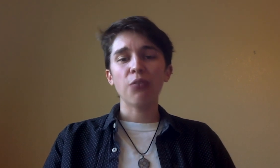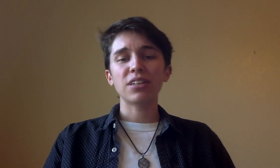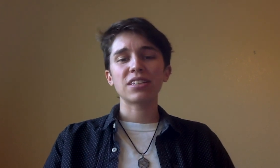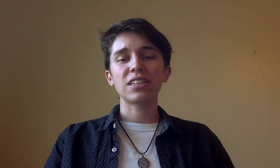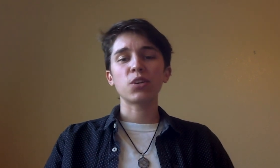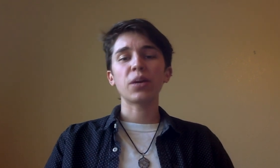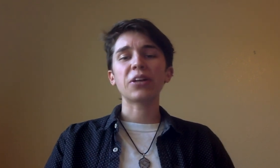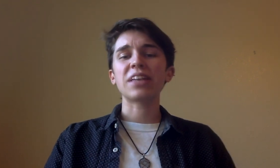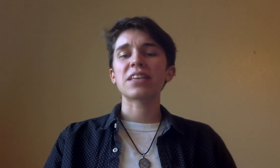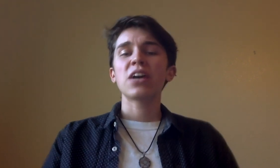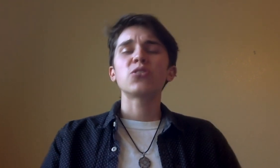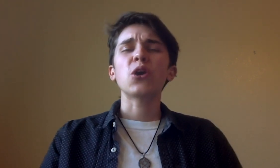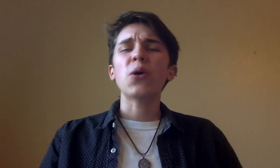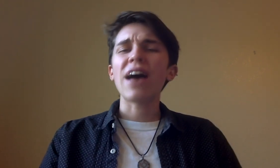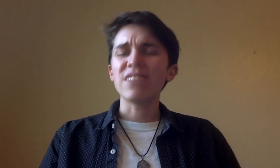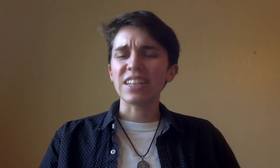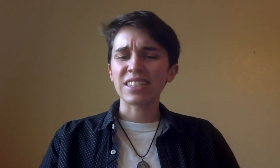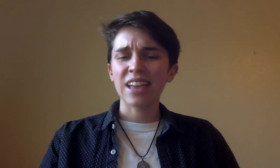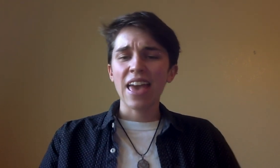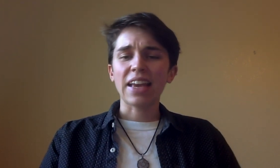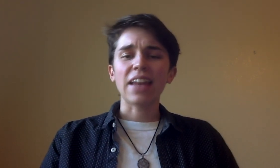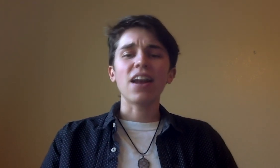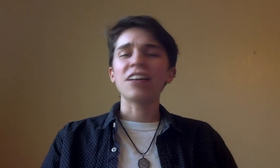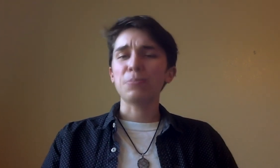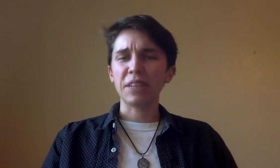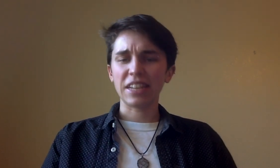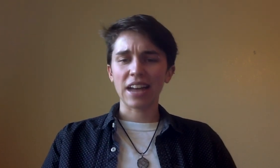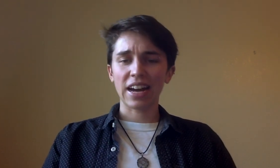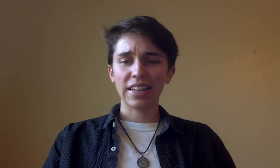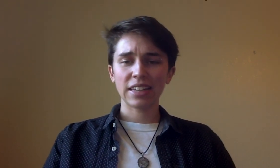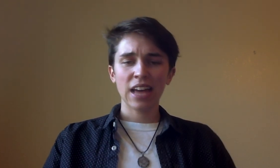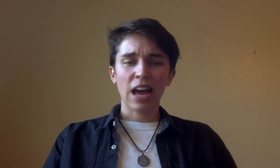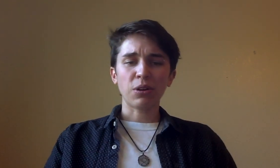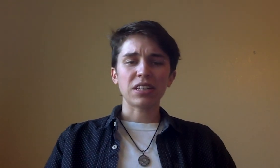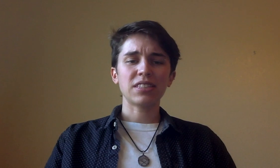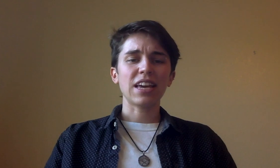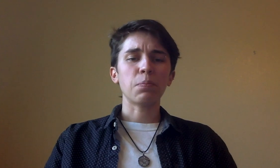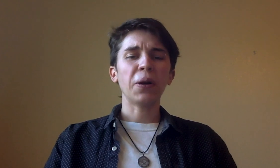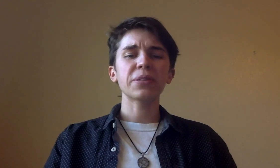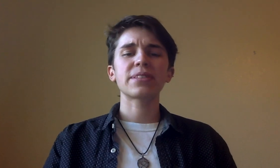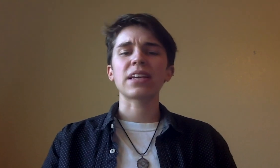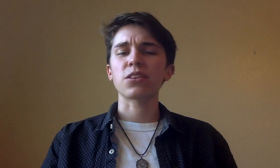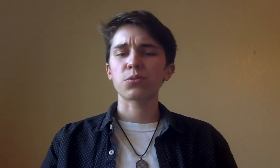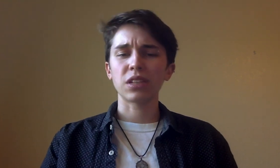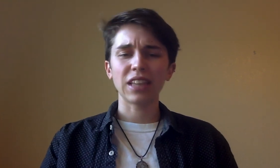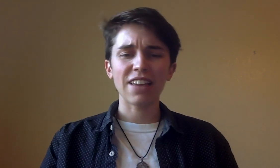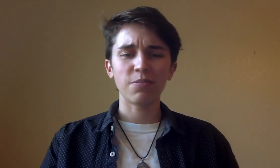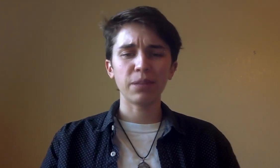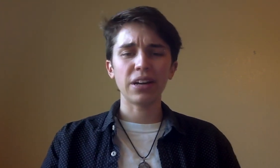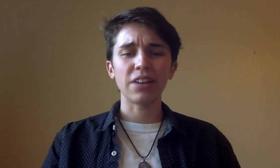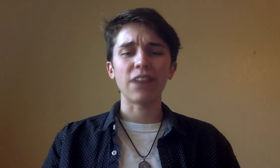quiero ver la rareza tan evidente, no se puede negar. Quiero verlo latiendo a través de la sangre